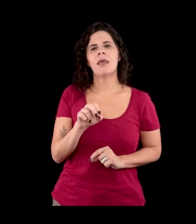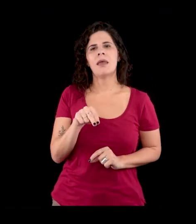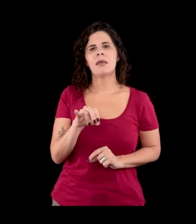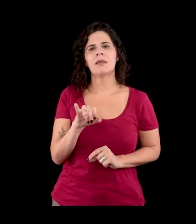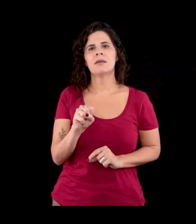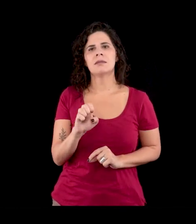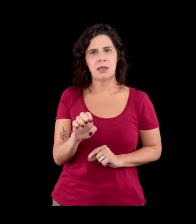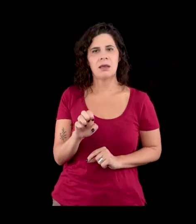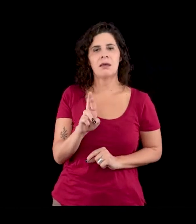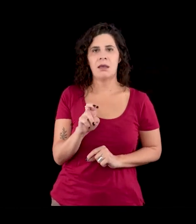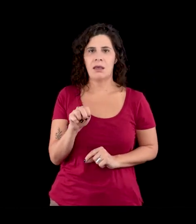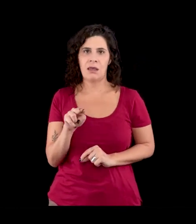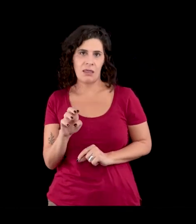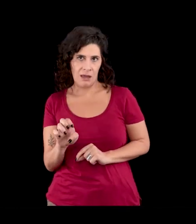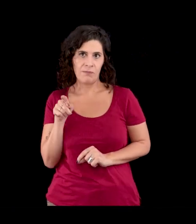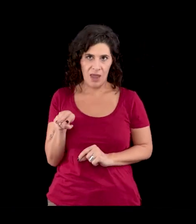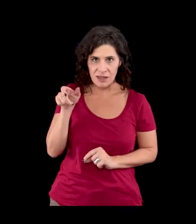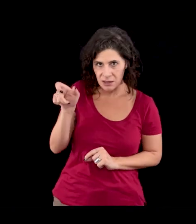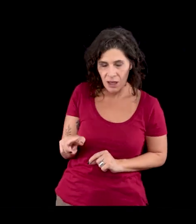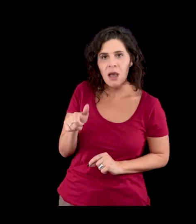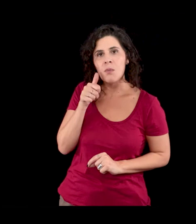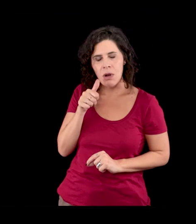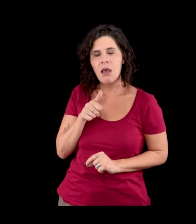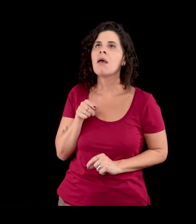A Denise René era uma pessoa que, em 1944,